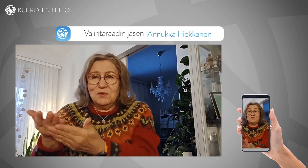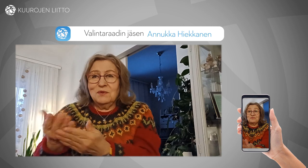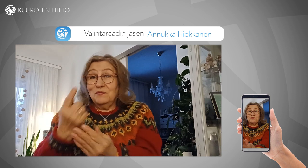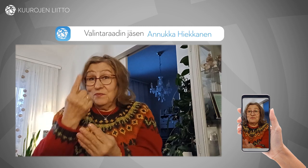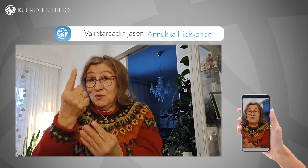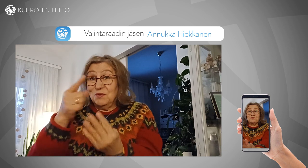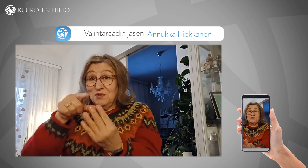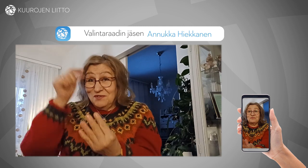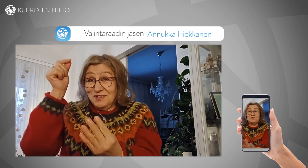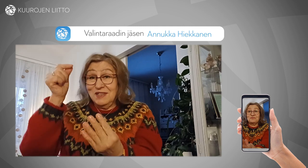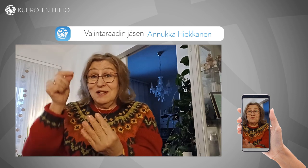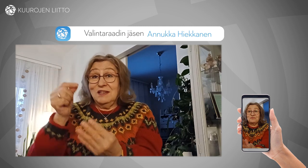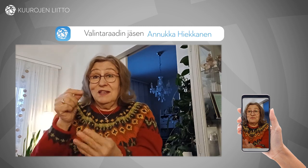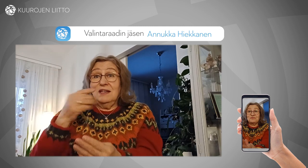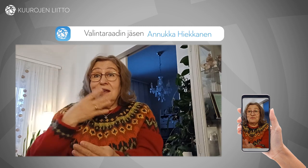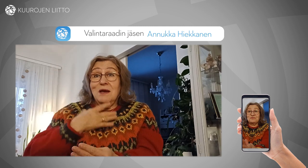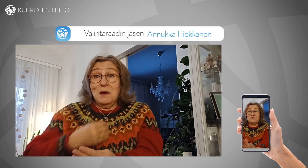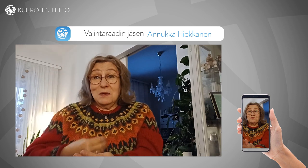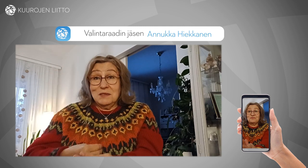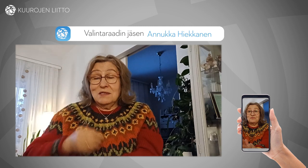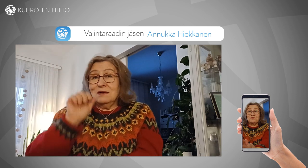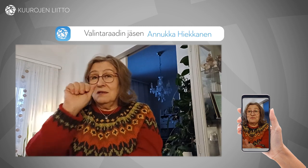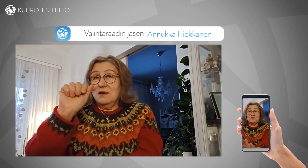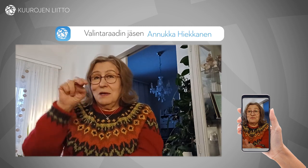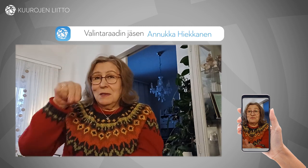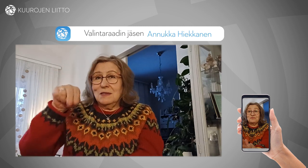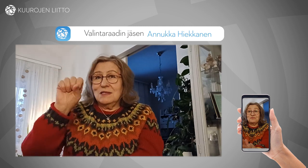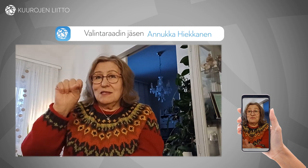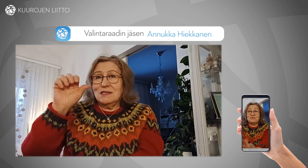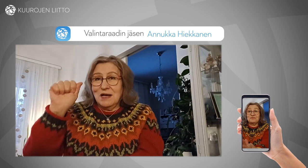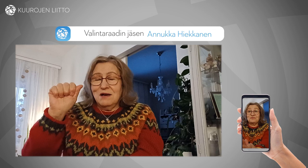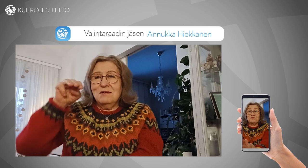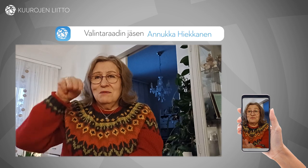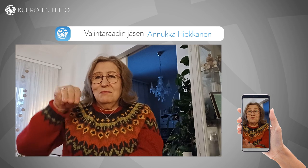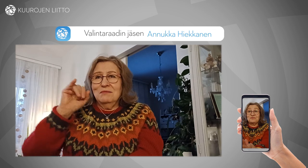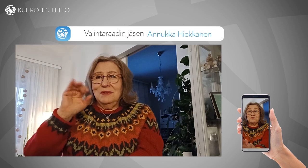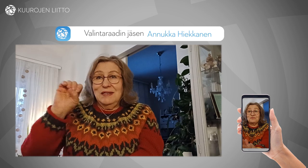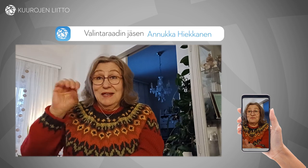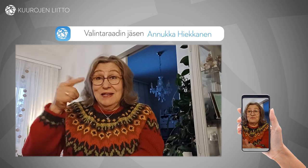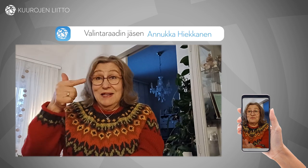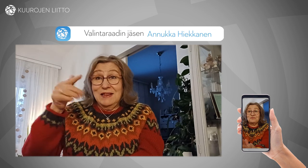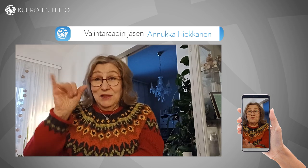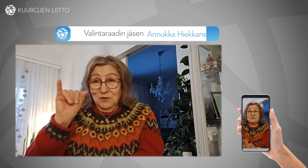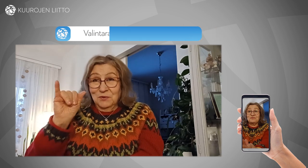Näistä yksi oli Ansa Mielty.